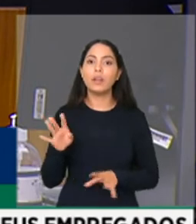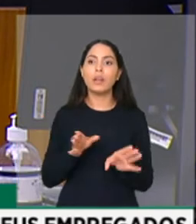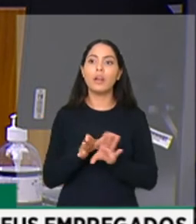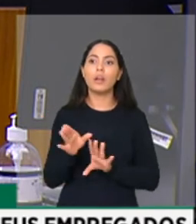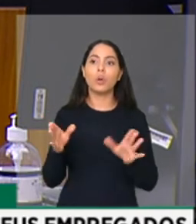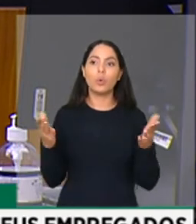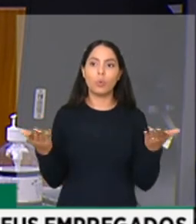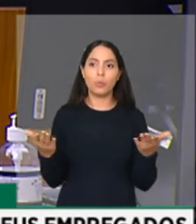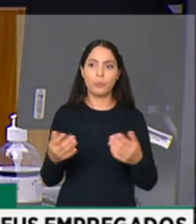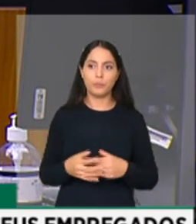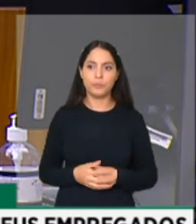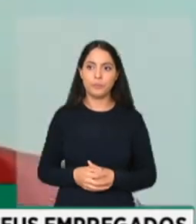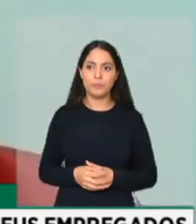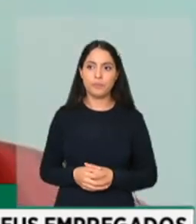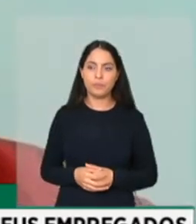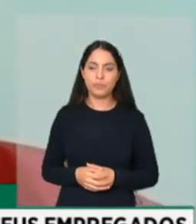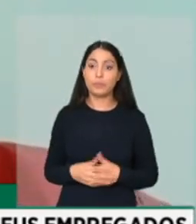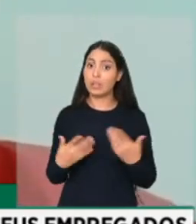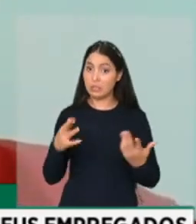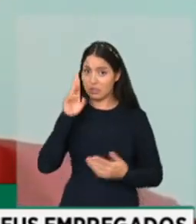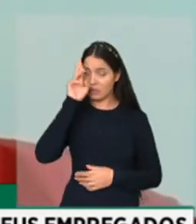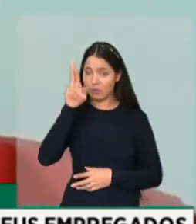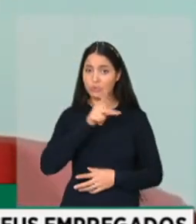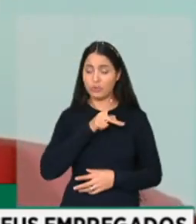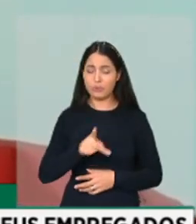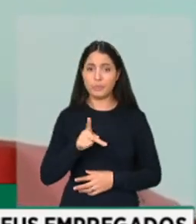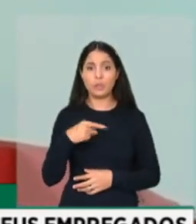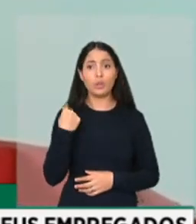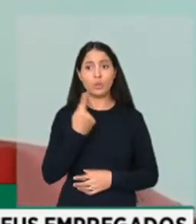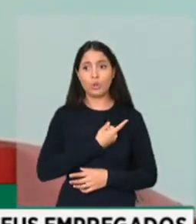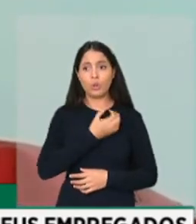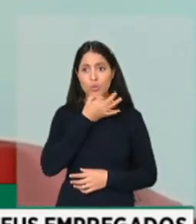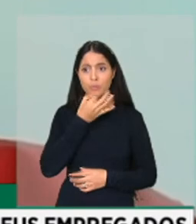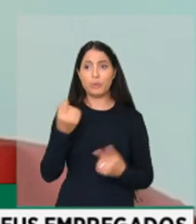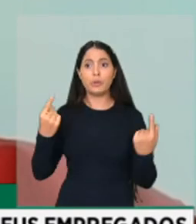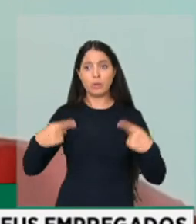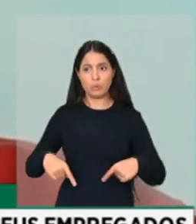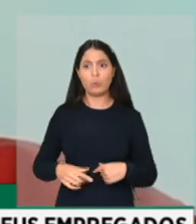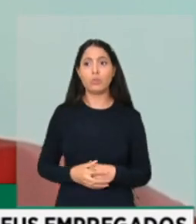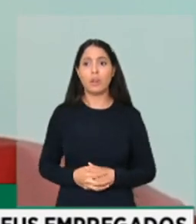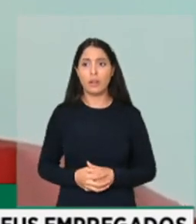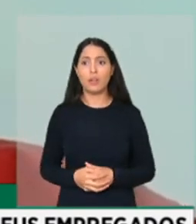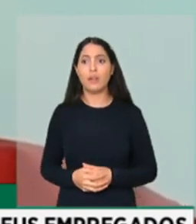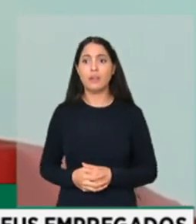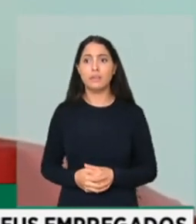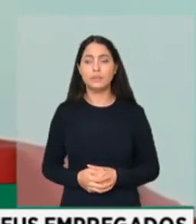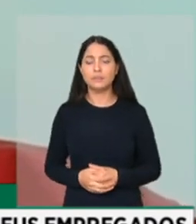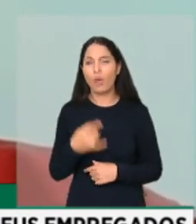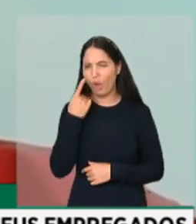COMO ENCAMINHA O PT, ORIENTA? -- [DEPUTADO]: PT, PRESIDENTE, É CONTRÁRIO A ESSE DESTAQUE. E OLHA QUE COISA INTERESSANTE,